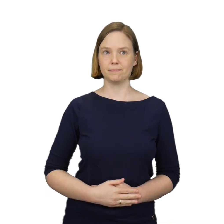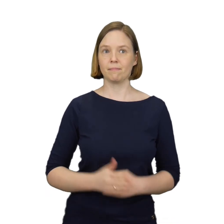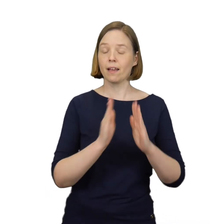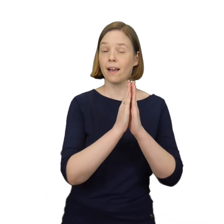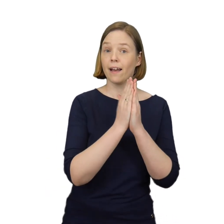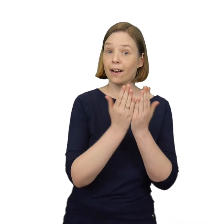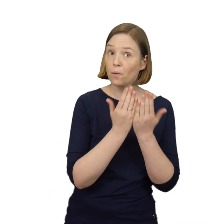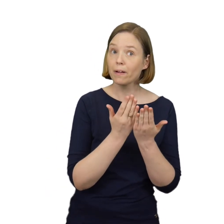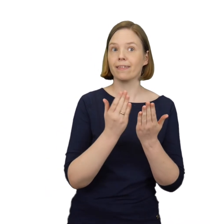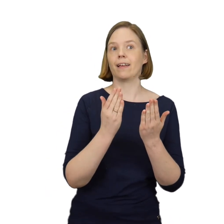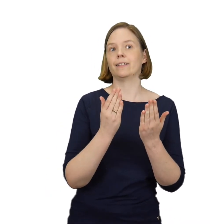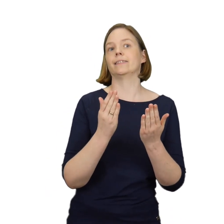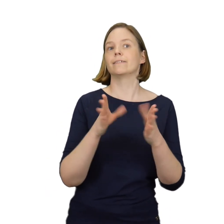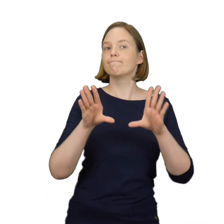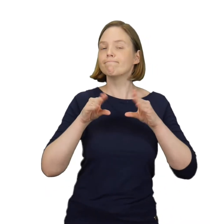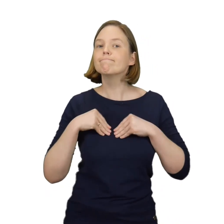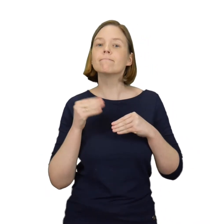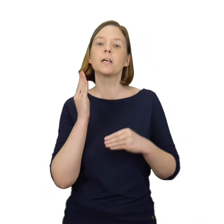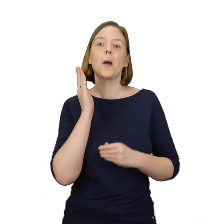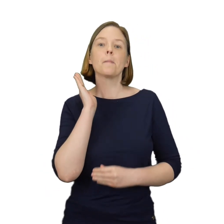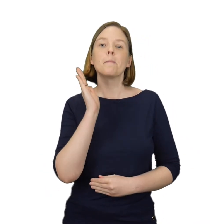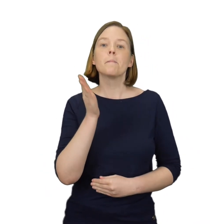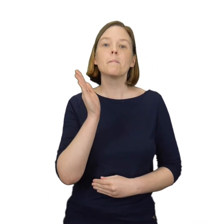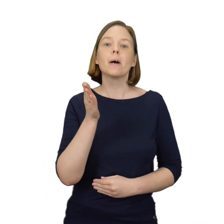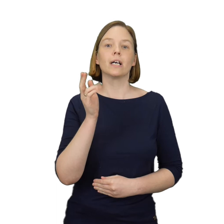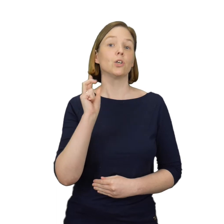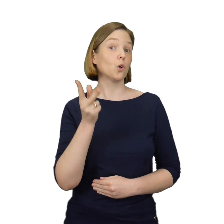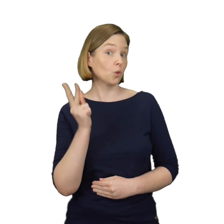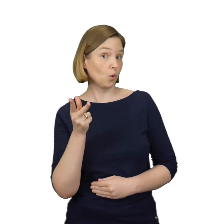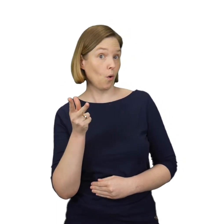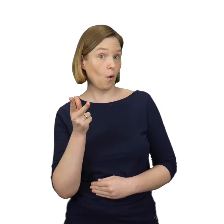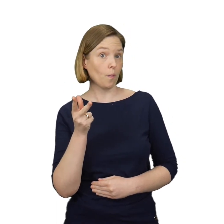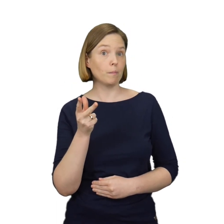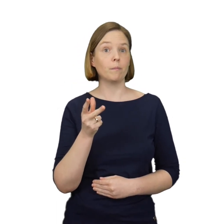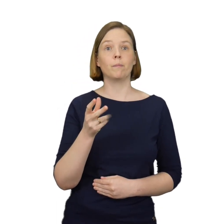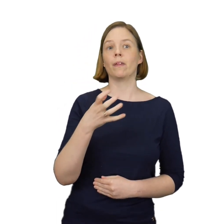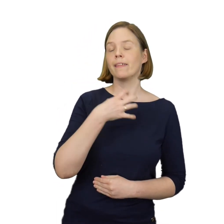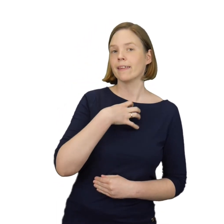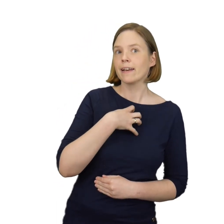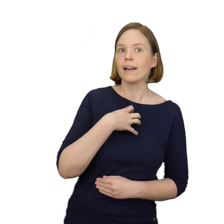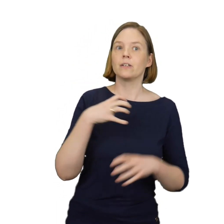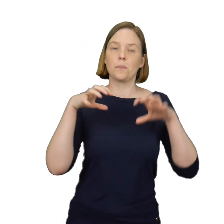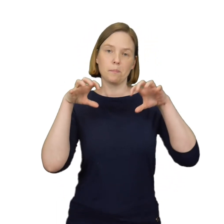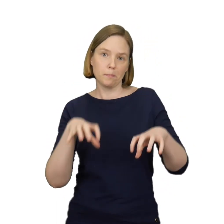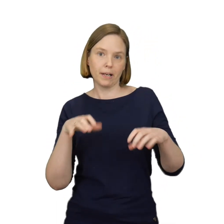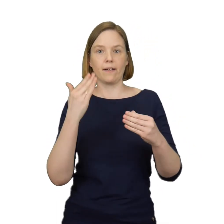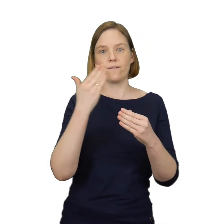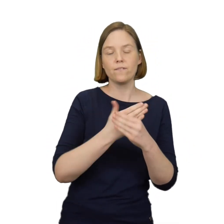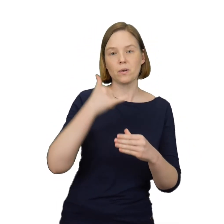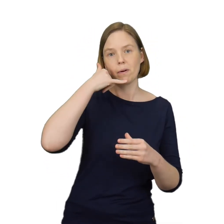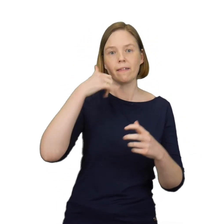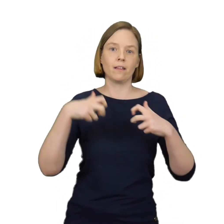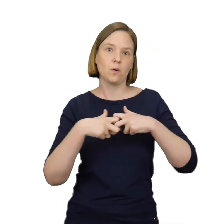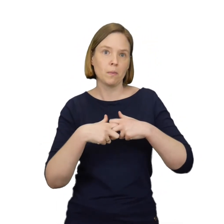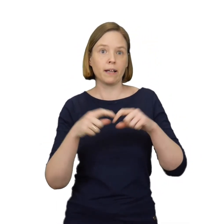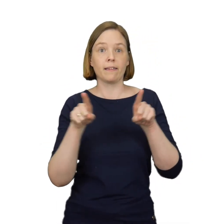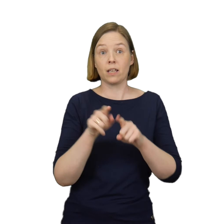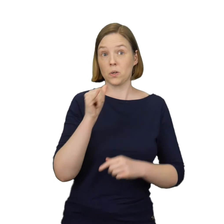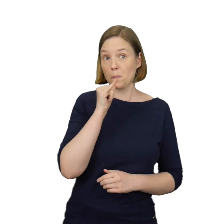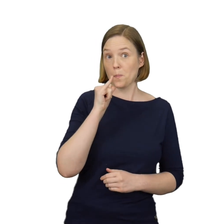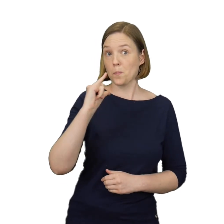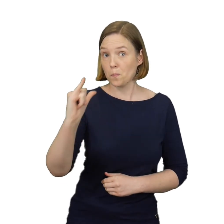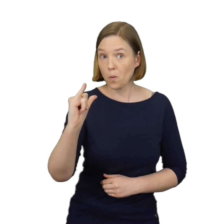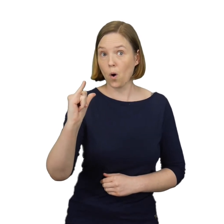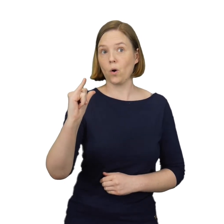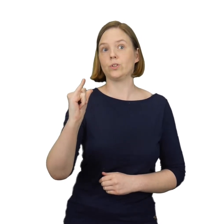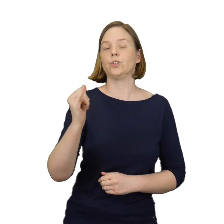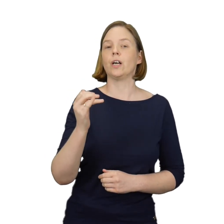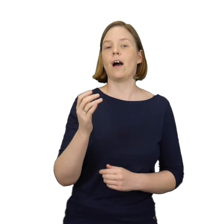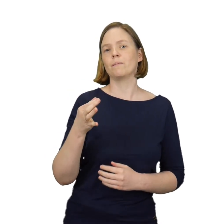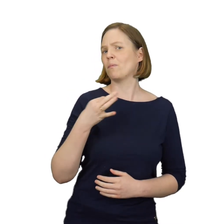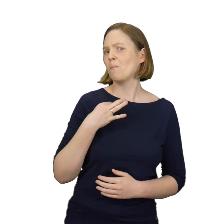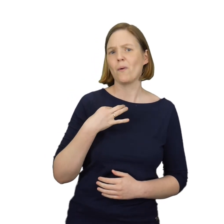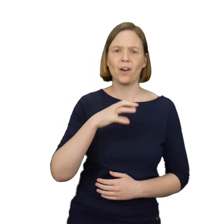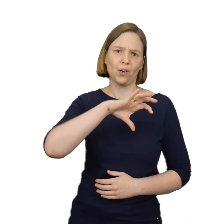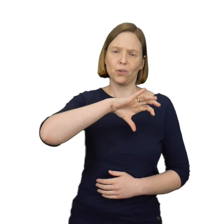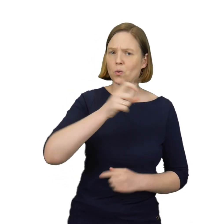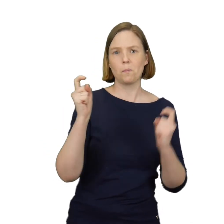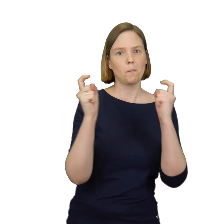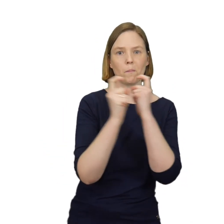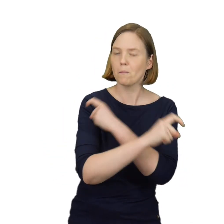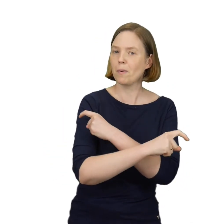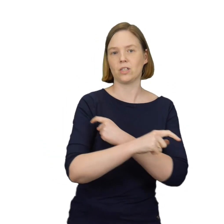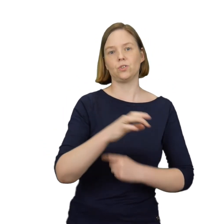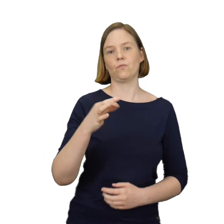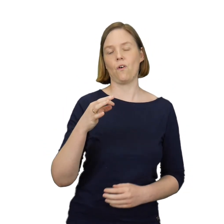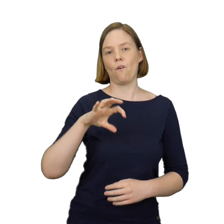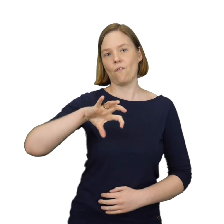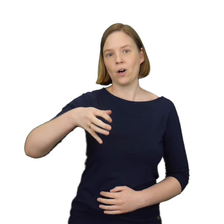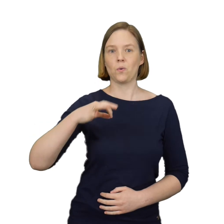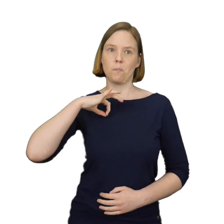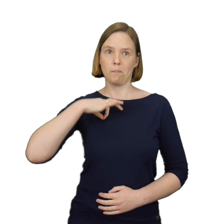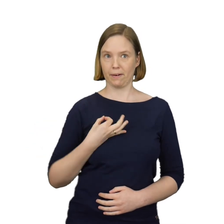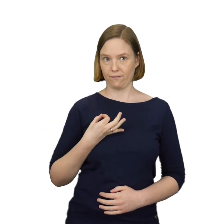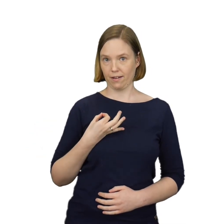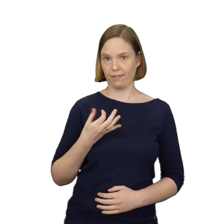Rekomendacje trafią do menedżerów wysokiego szczebla w centralach firm telekomunikacyjnych i pocztowych, zarówno publicznych jak i prywatnych,